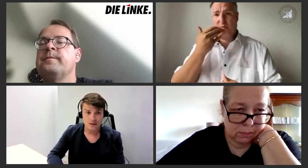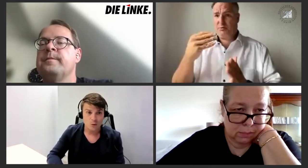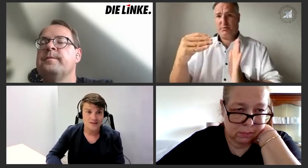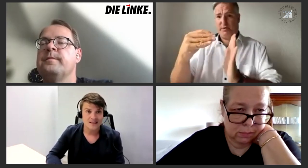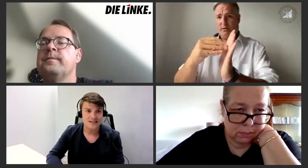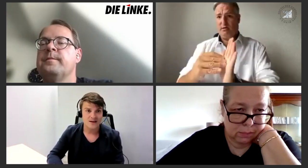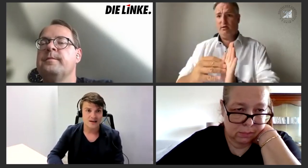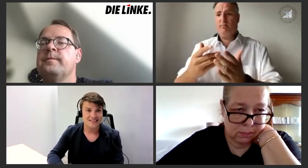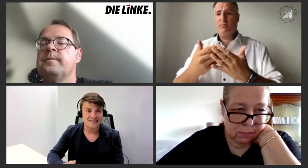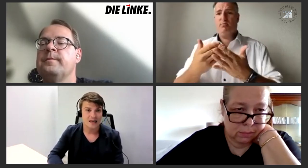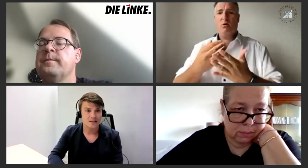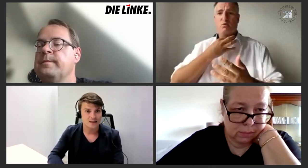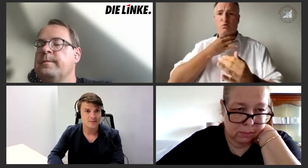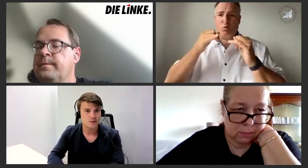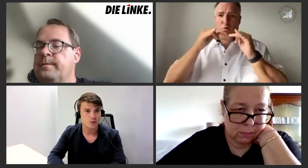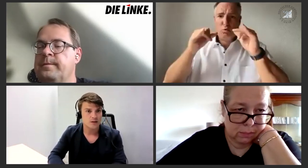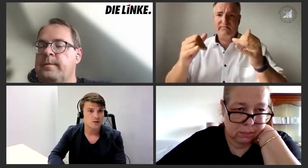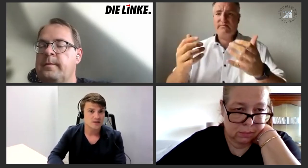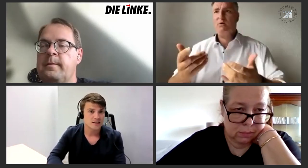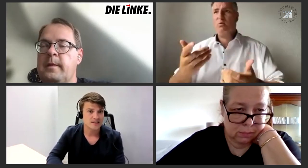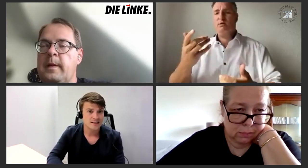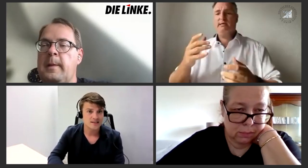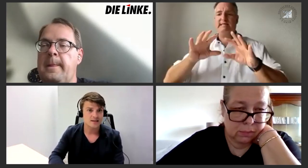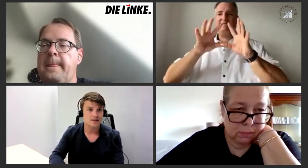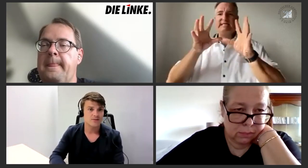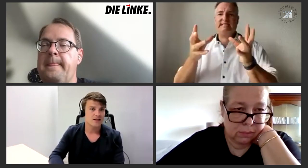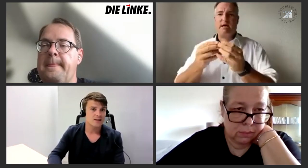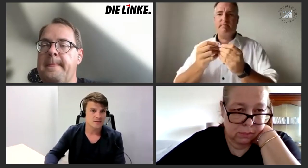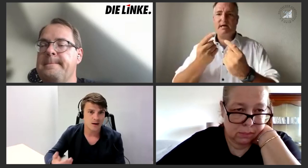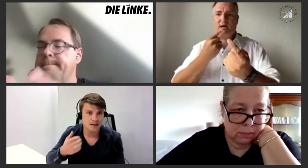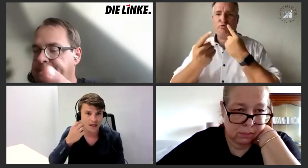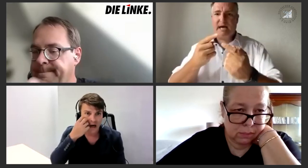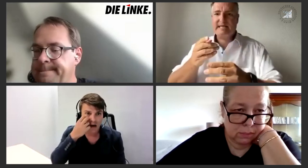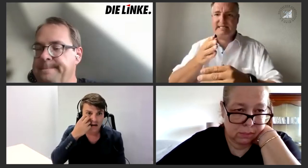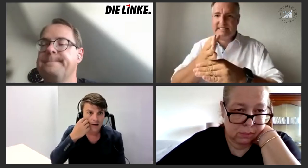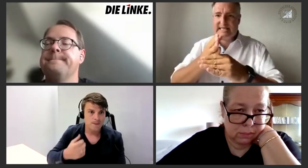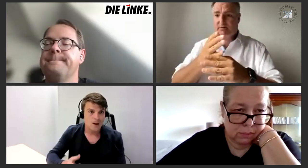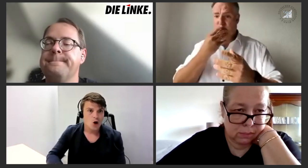klar umgesetzt werden, das ist halt in diesen Kommunikationsgesetz nicht drin, bis jetzt in dem